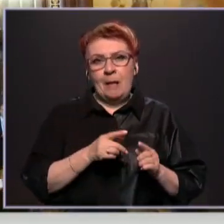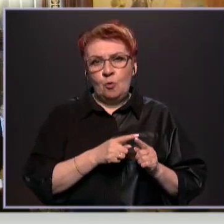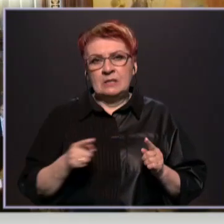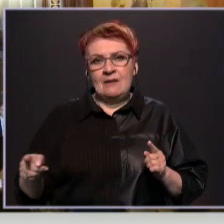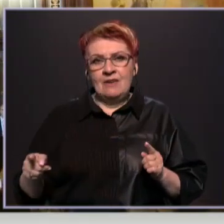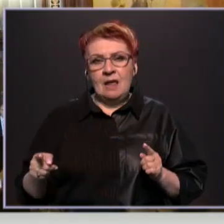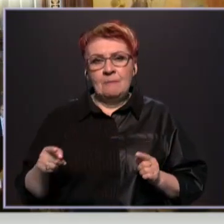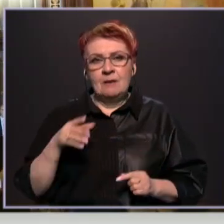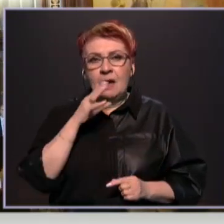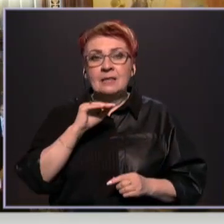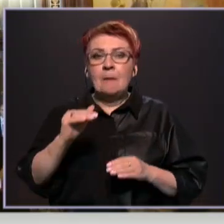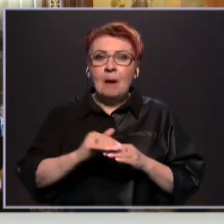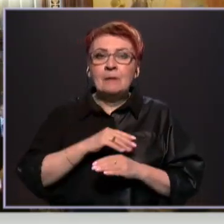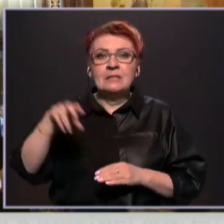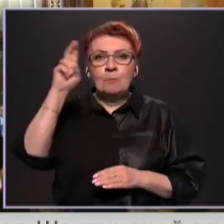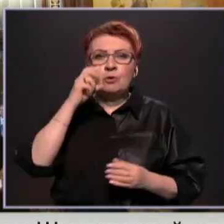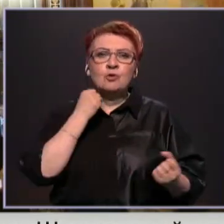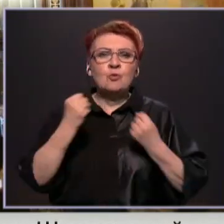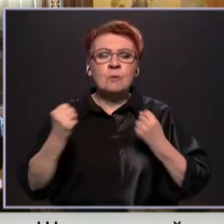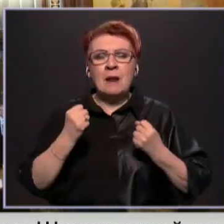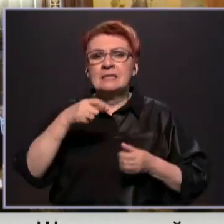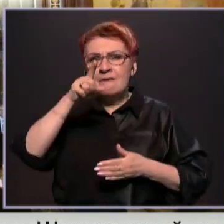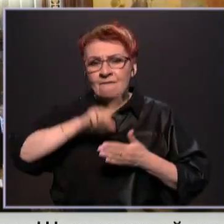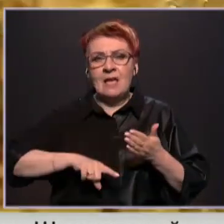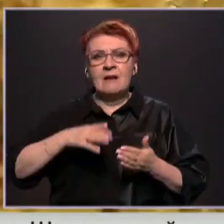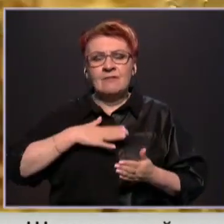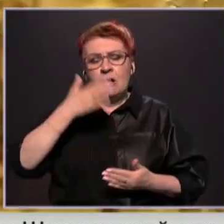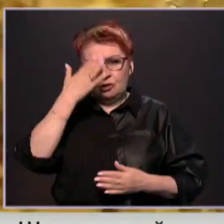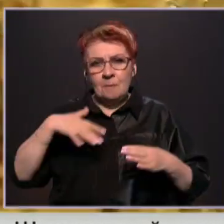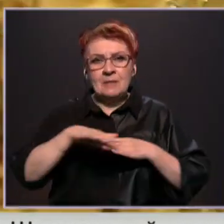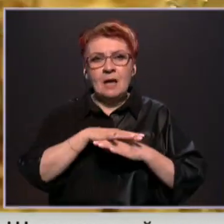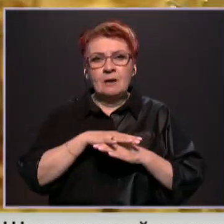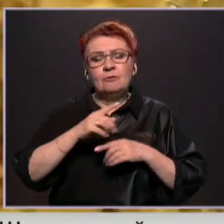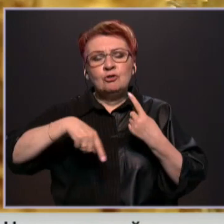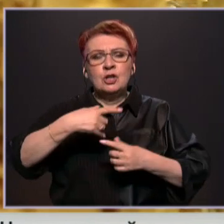когда по милости Божией укрепляется вера в нашем народе через скорби через страдания